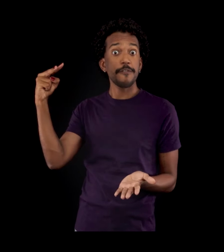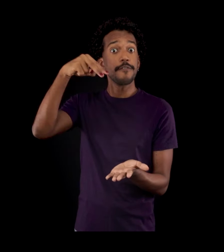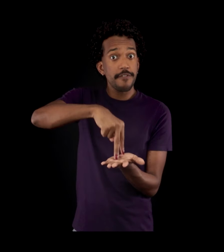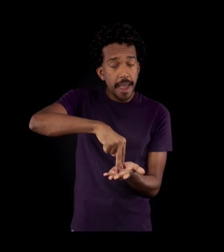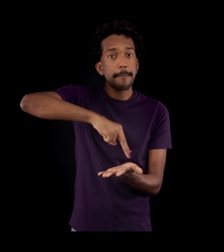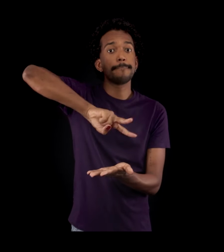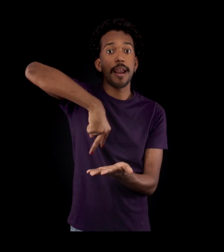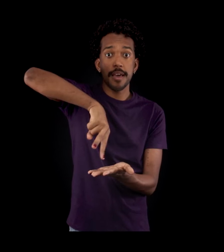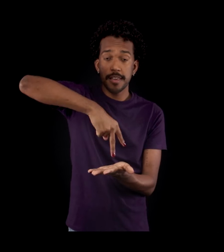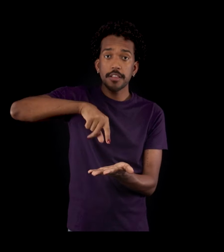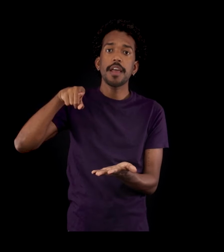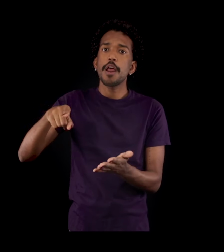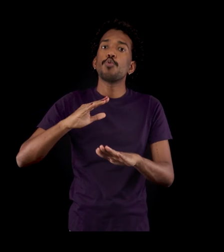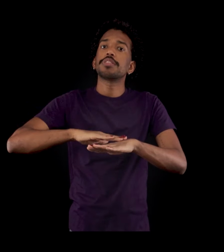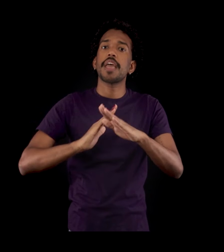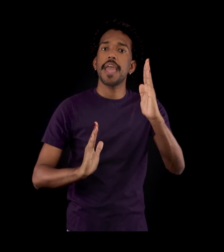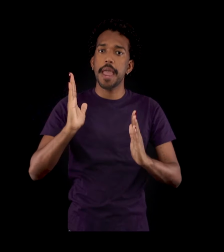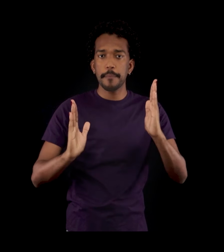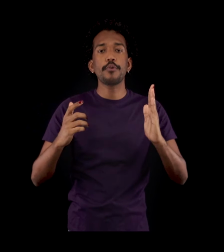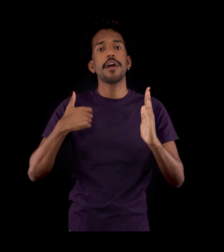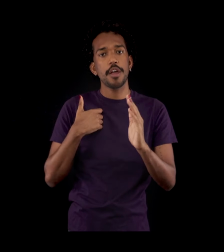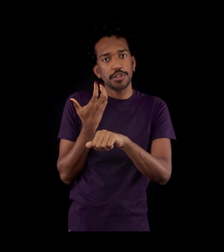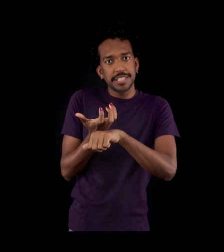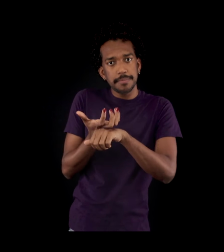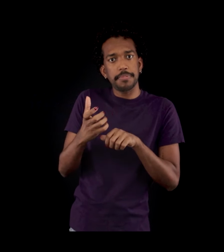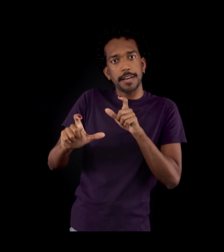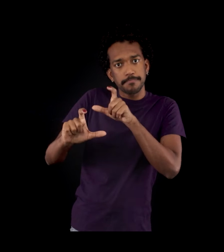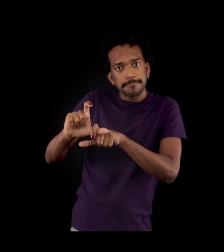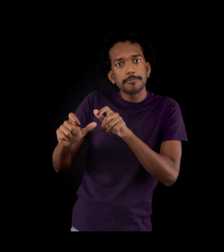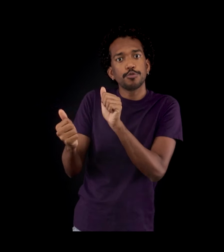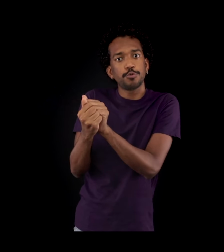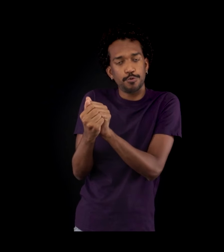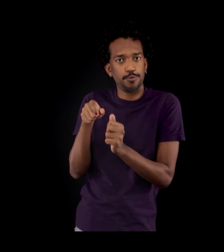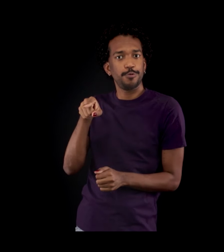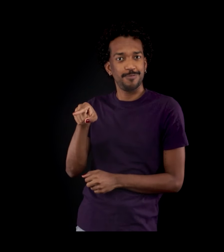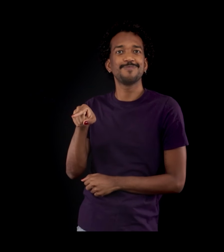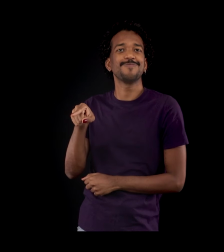e ele fica aqui naquele tempo, vou fazer disciplinas com ele.